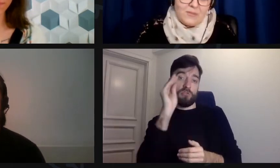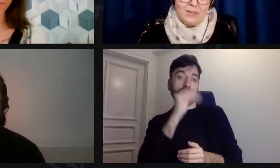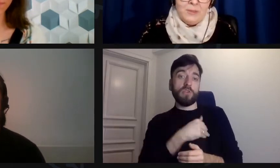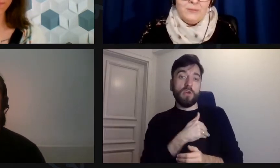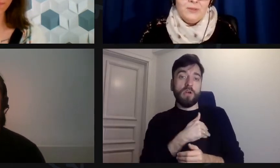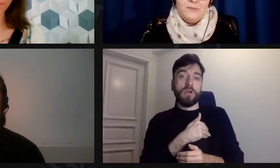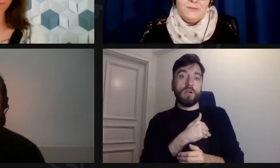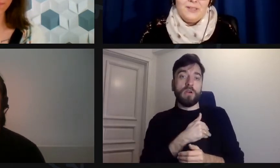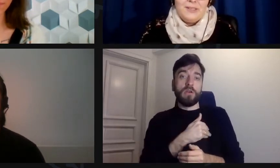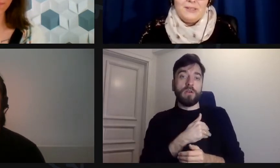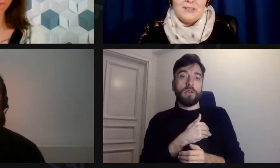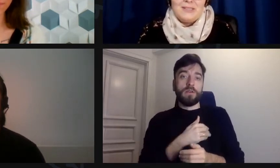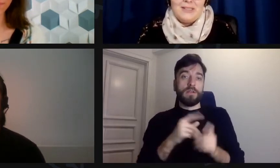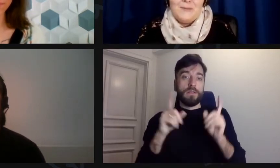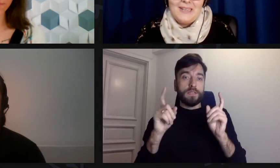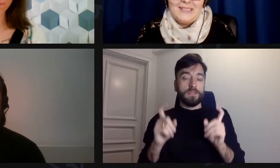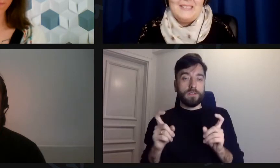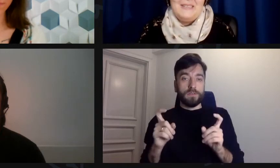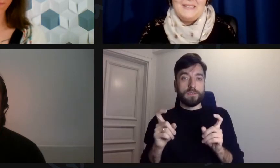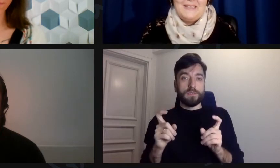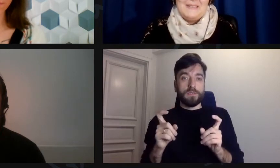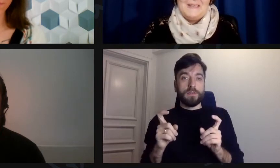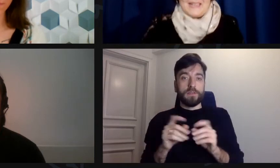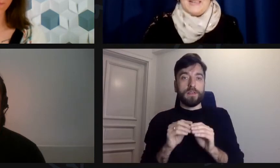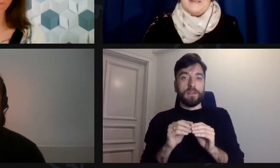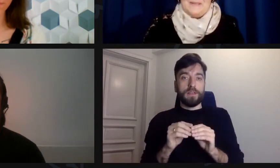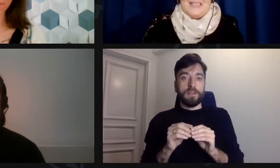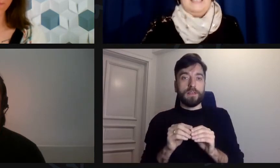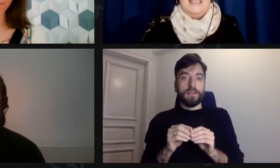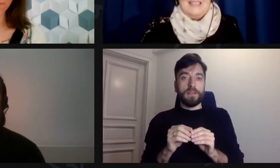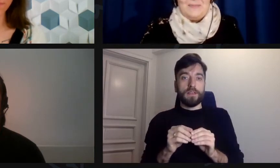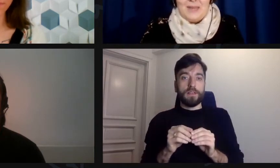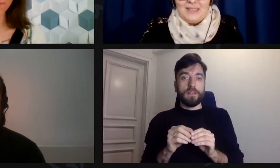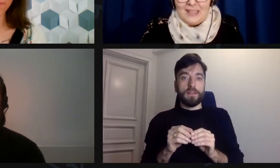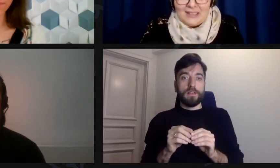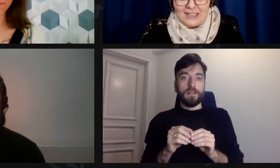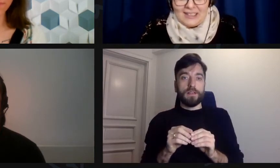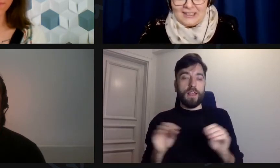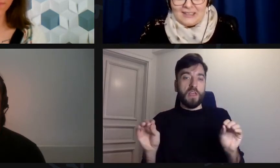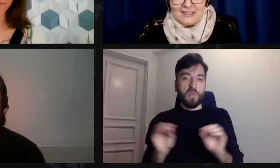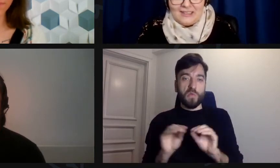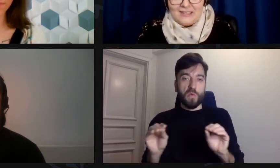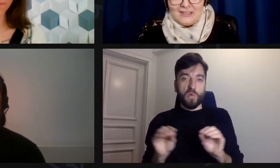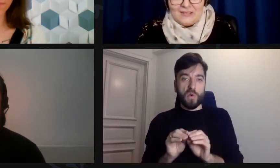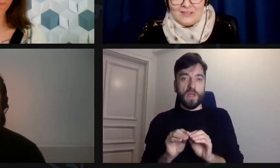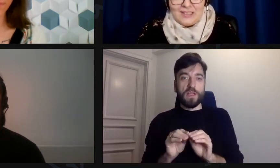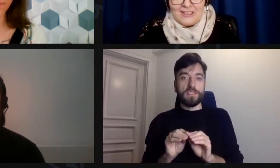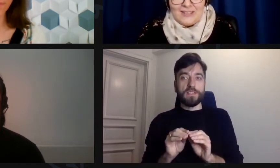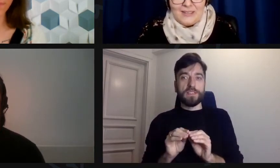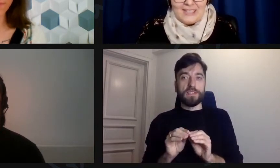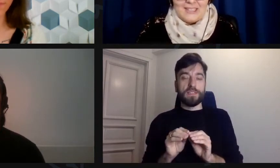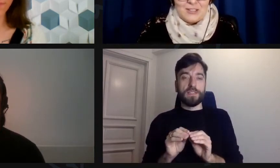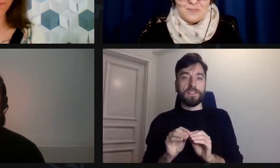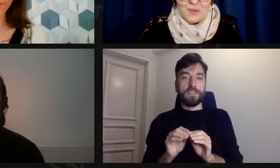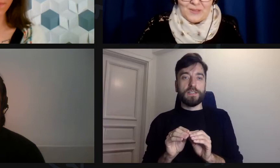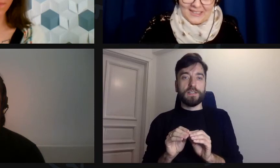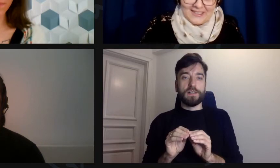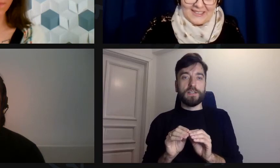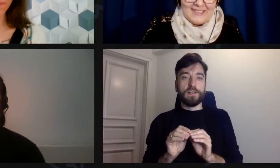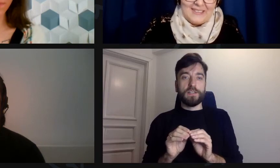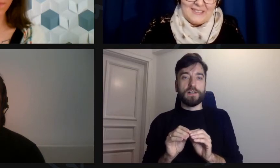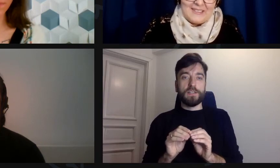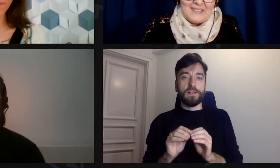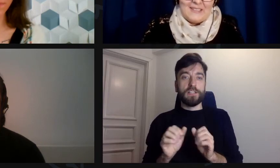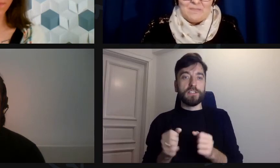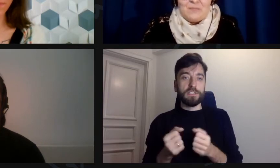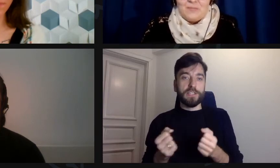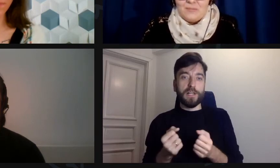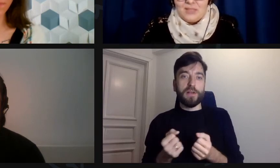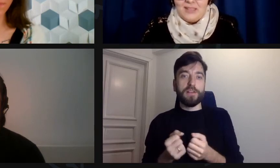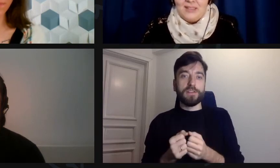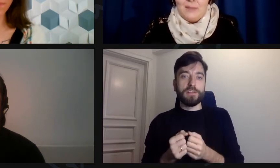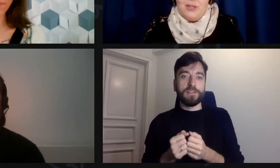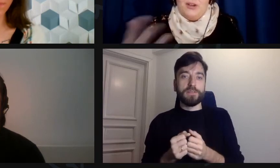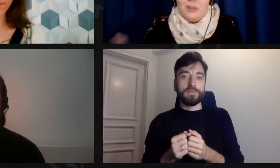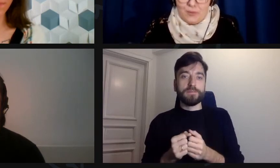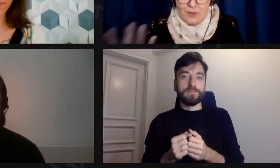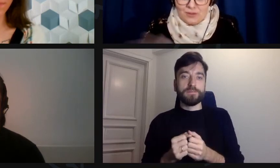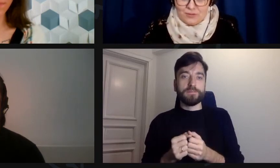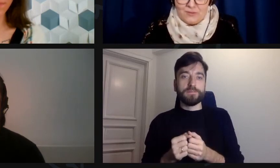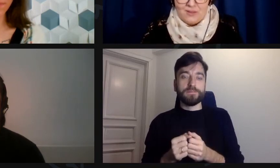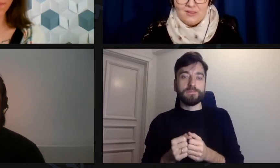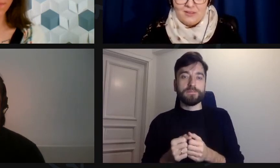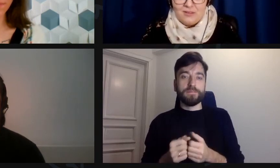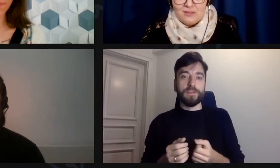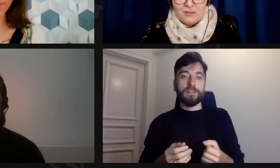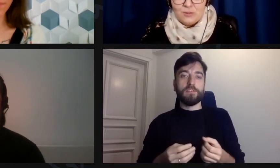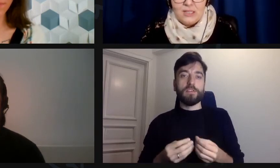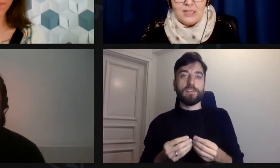Na pewno kwestie edukacji tutaj nie spada na takie działania deszcz monet z danych źródeł.